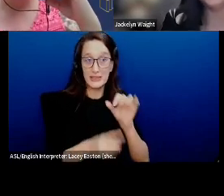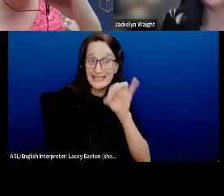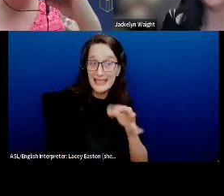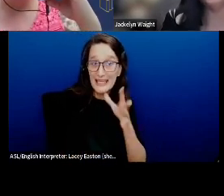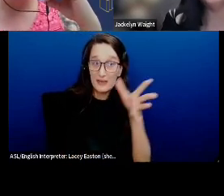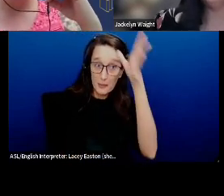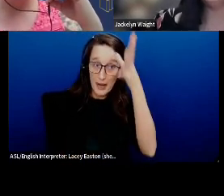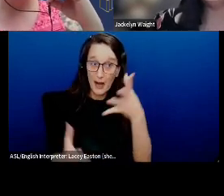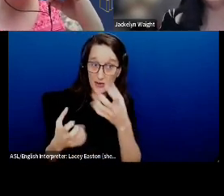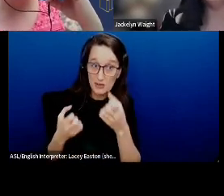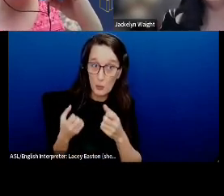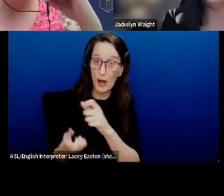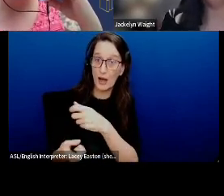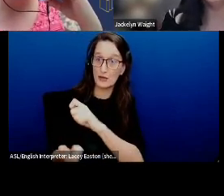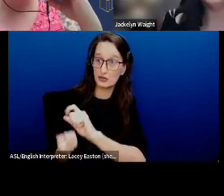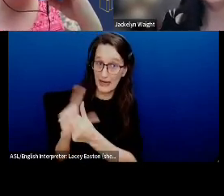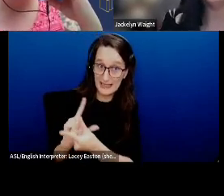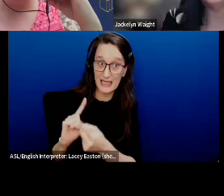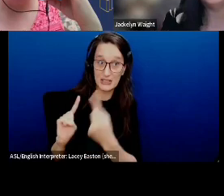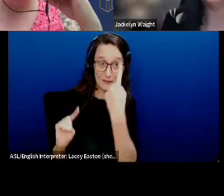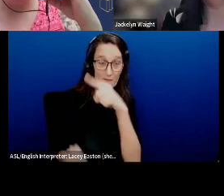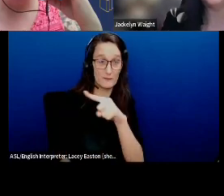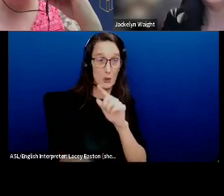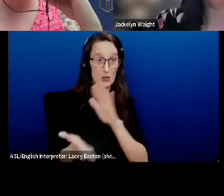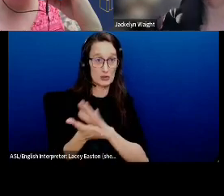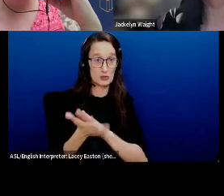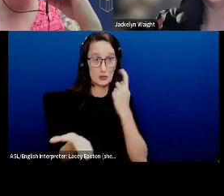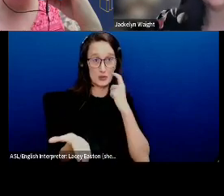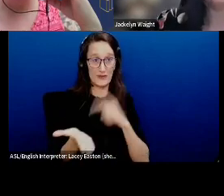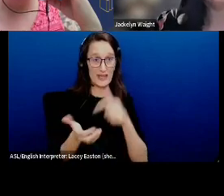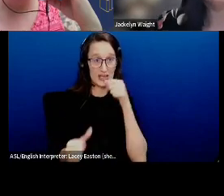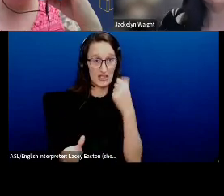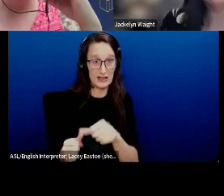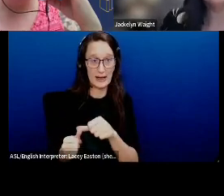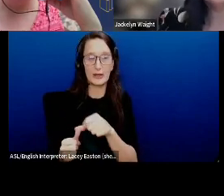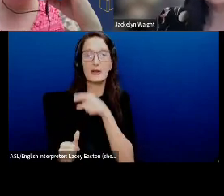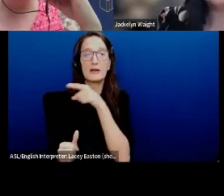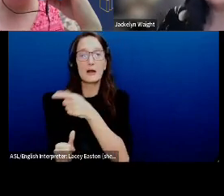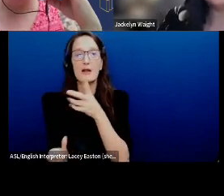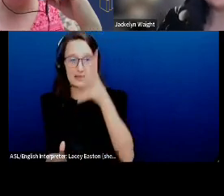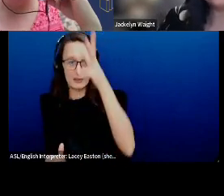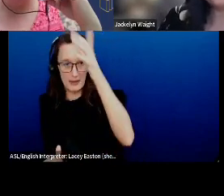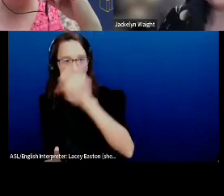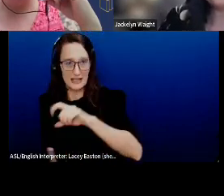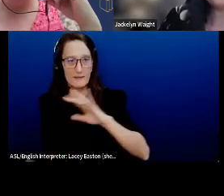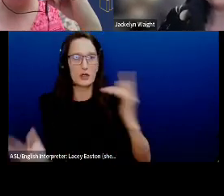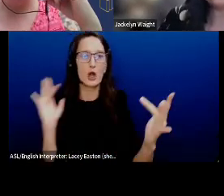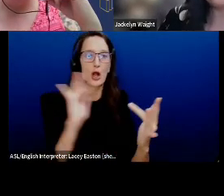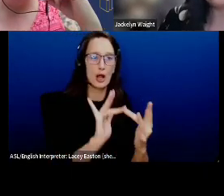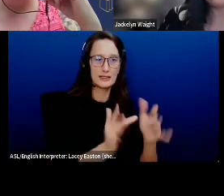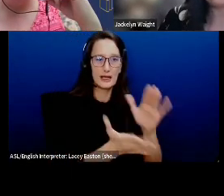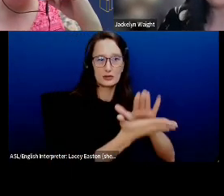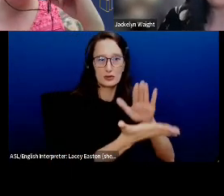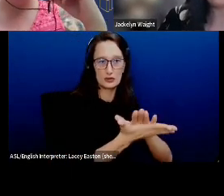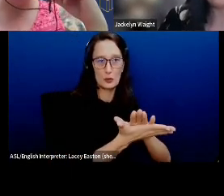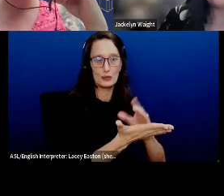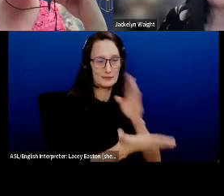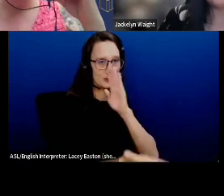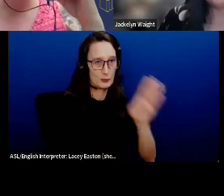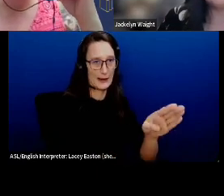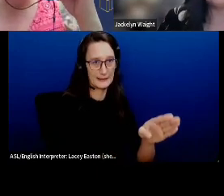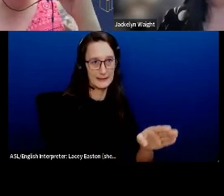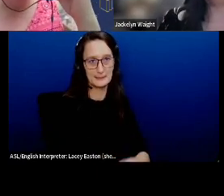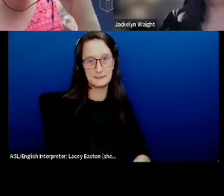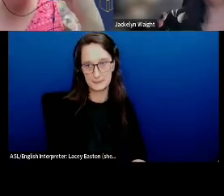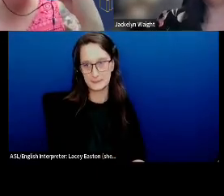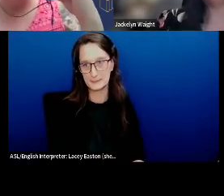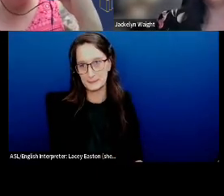notificación escolar, deben comunicarse directamente con sus escuelas o con la escuela de su hijo. Diapositiva. El